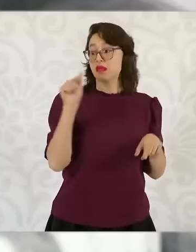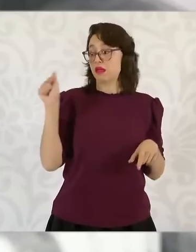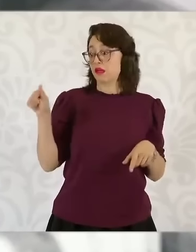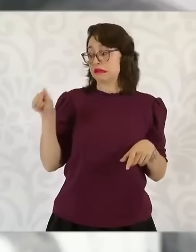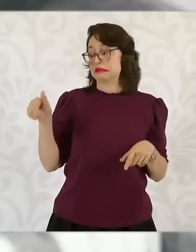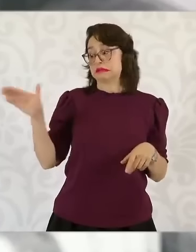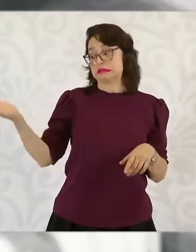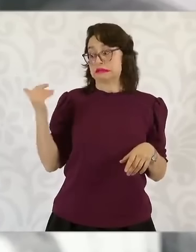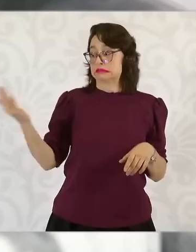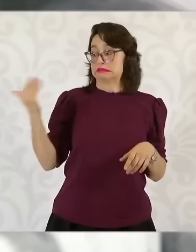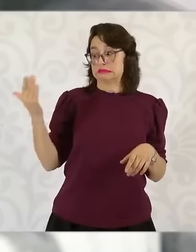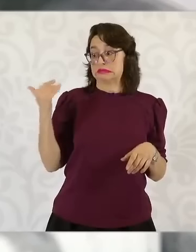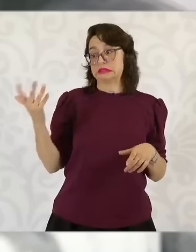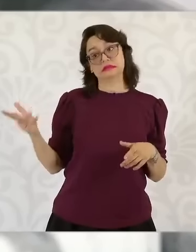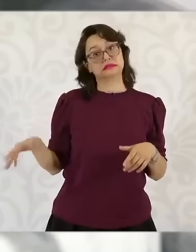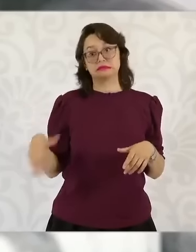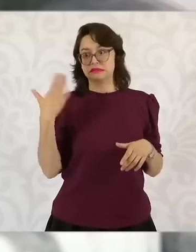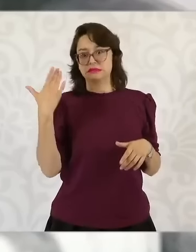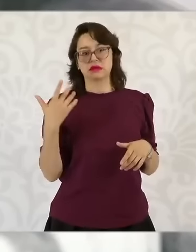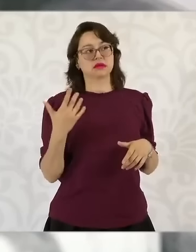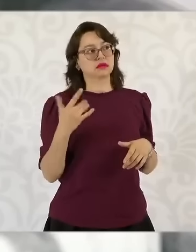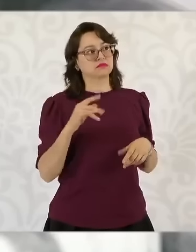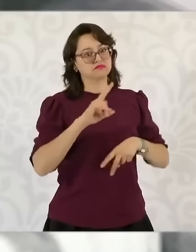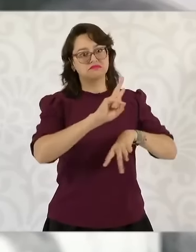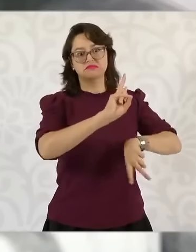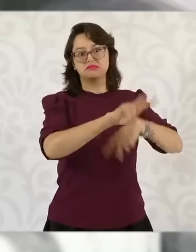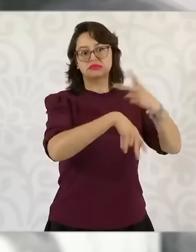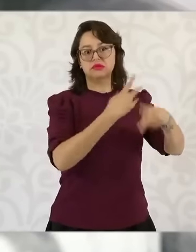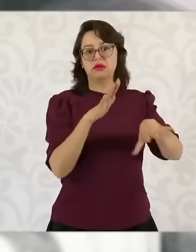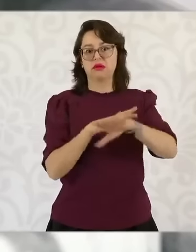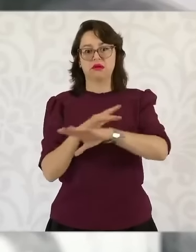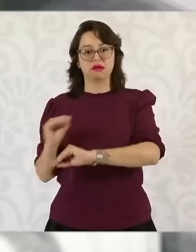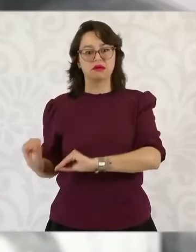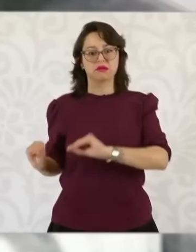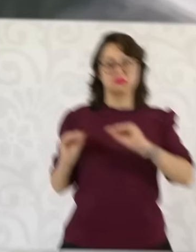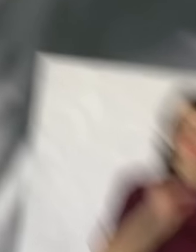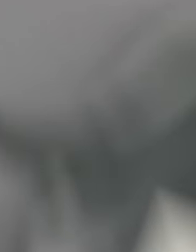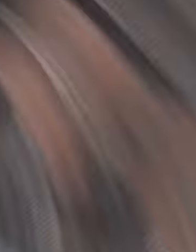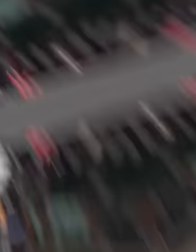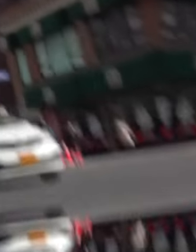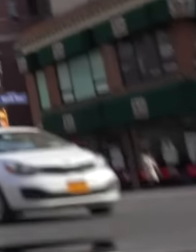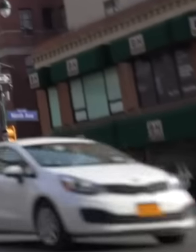en la conferencia de prensa de palacio nacional ramírez rodríguez abundó que datos recientes